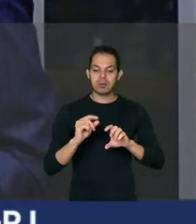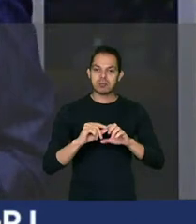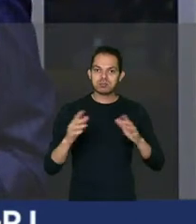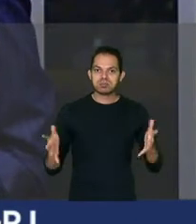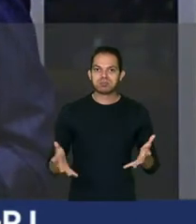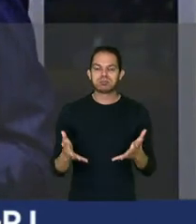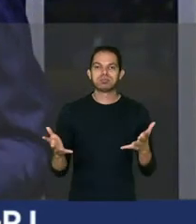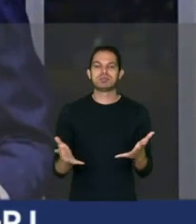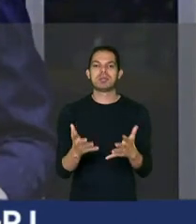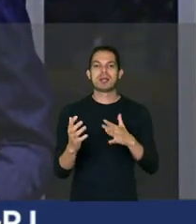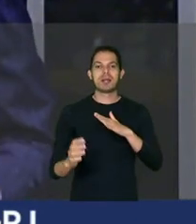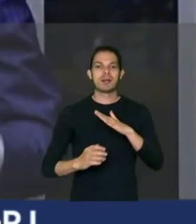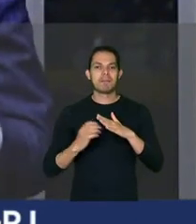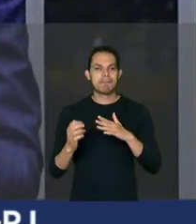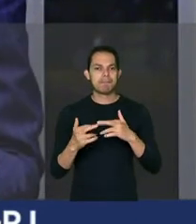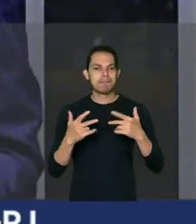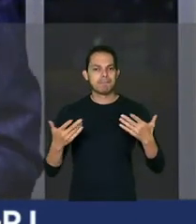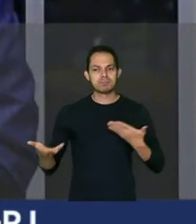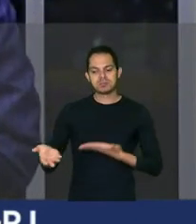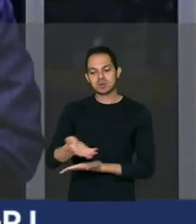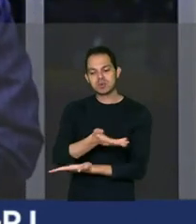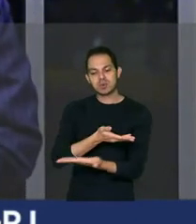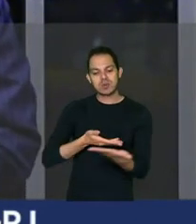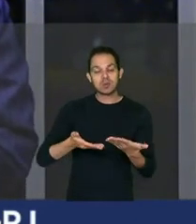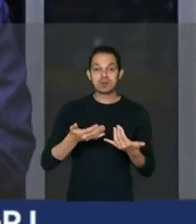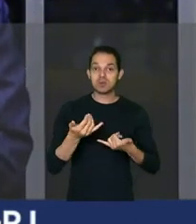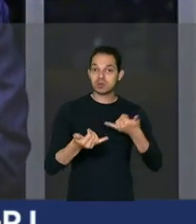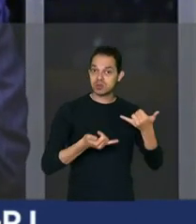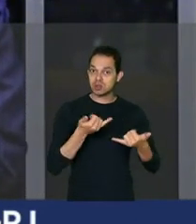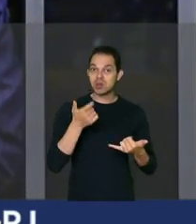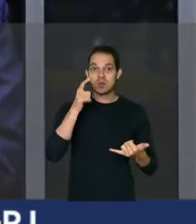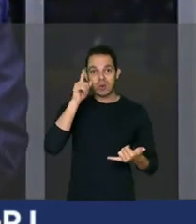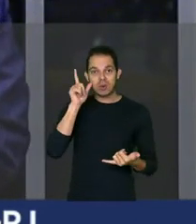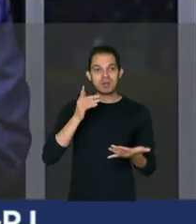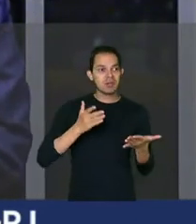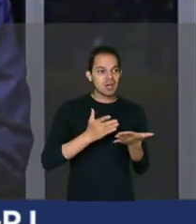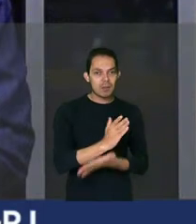BRASILEIRA, O BRASIL, E VAMOS FACILITAR EMPREENDIMENTOS.